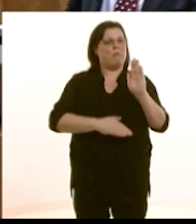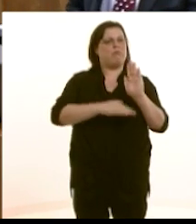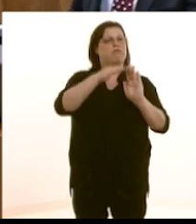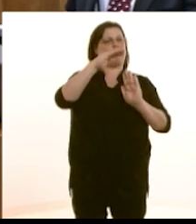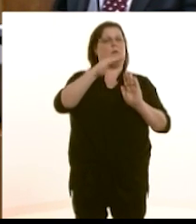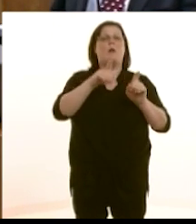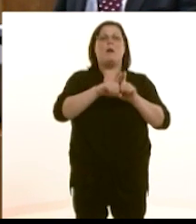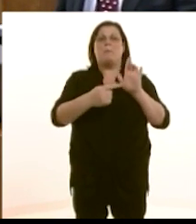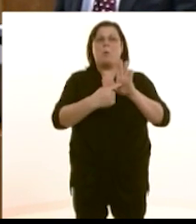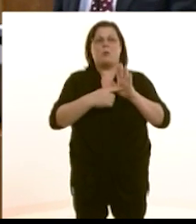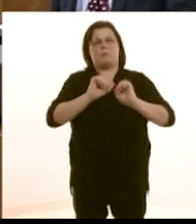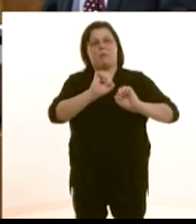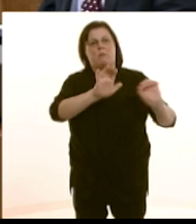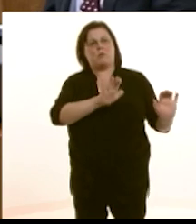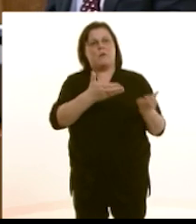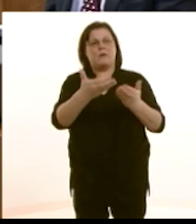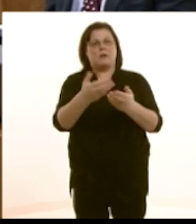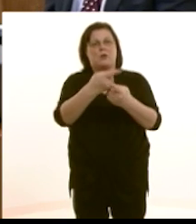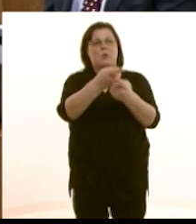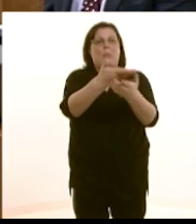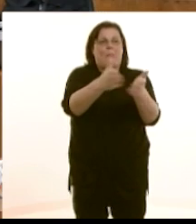the service they provide to the public improves as well.